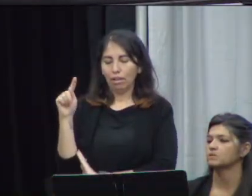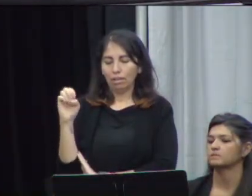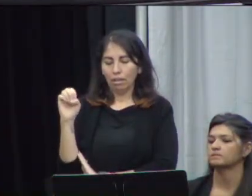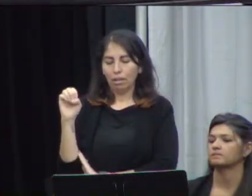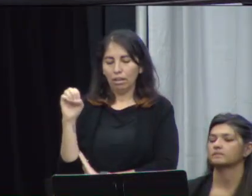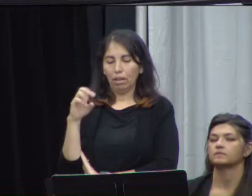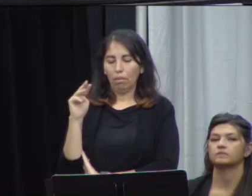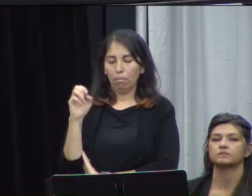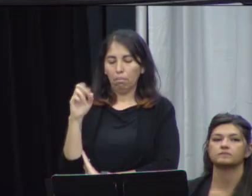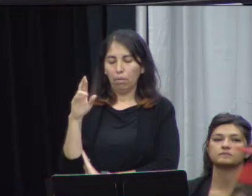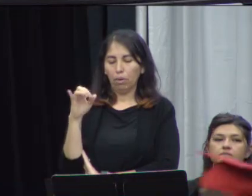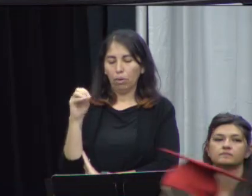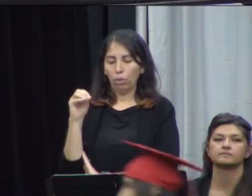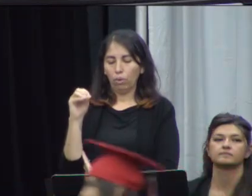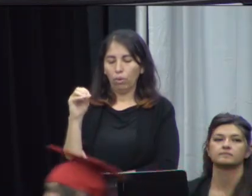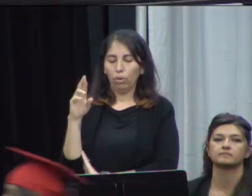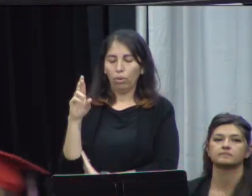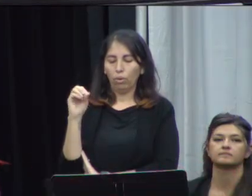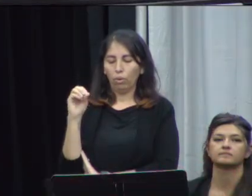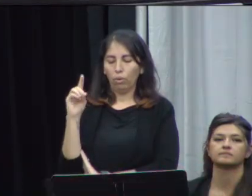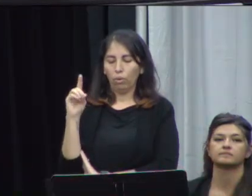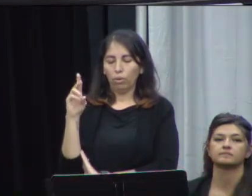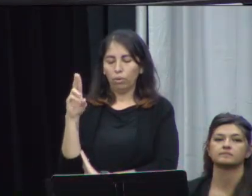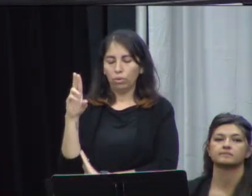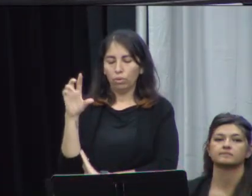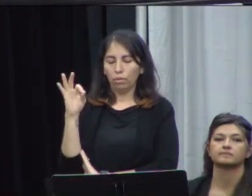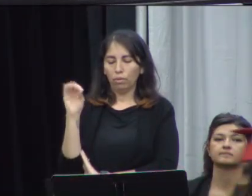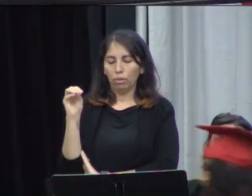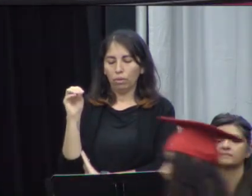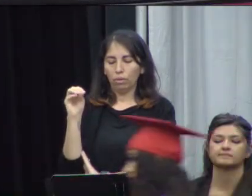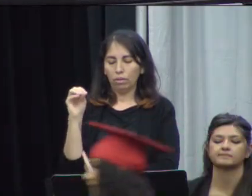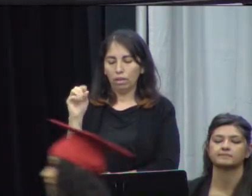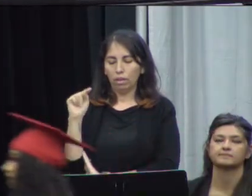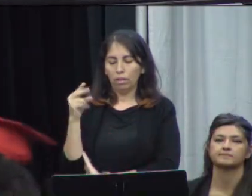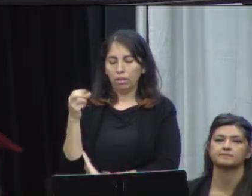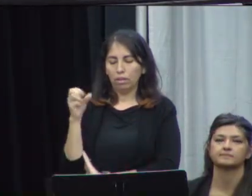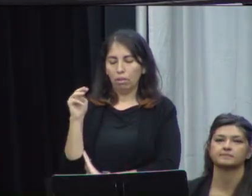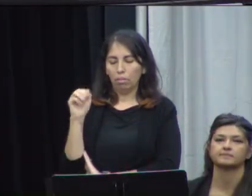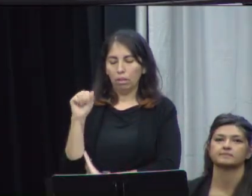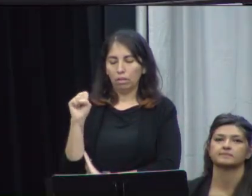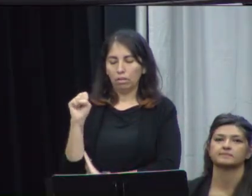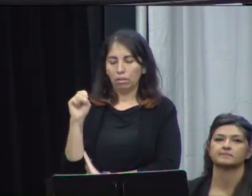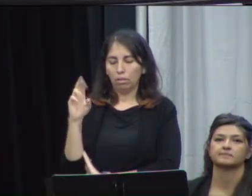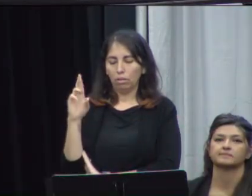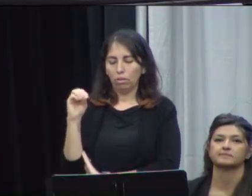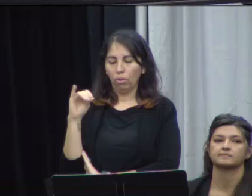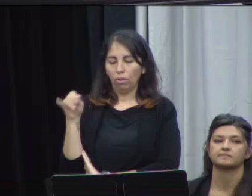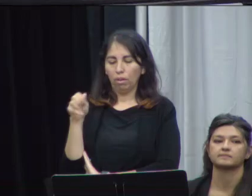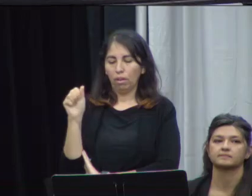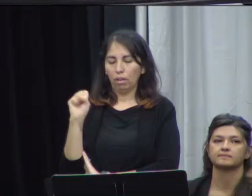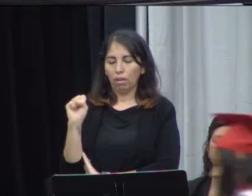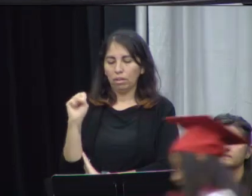Mario Rodulfo. (audience applauds) Thomas Rojas Gomez.